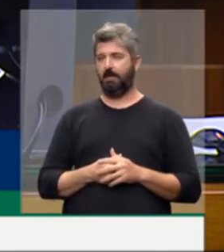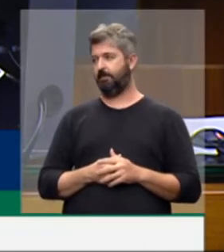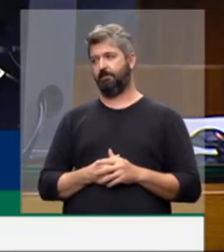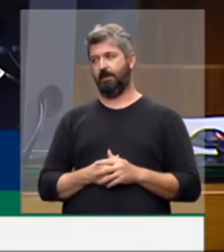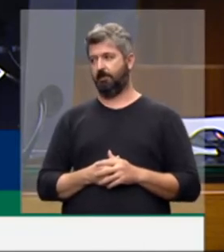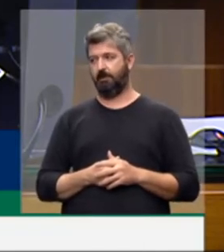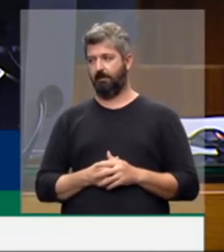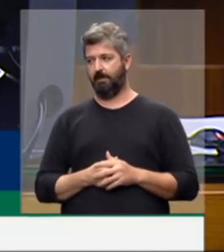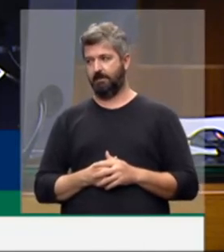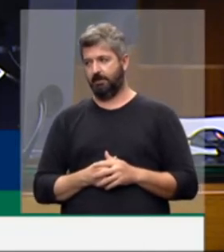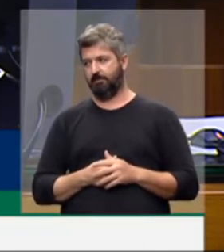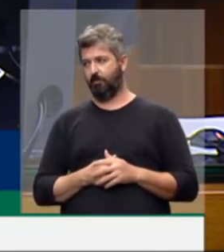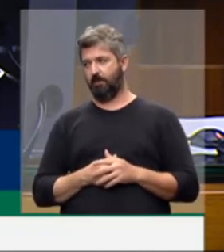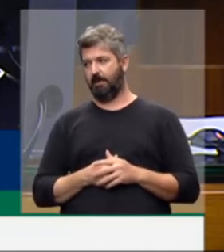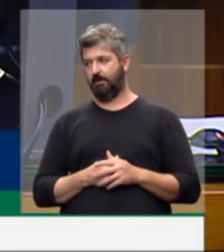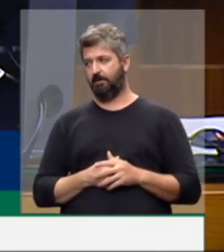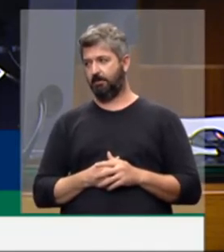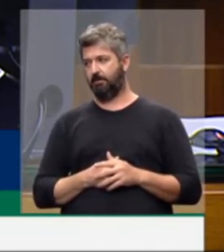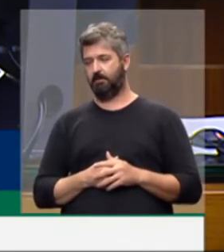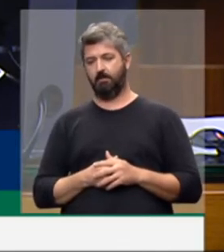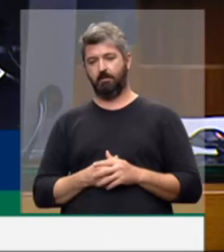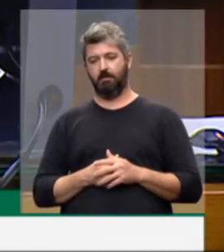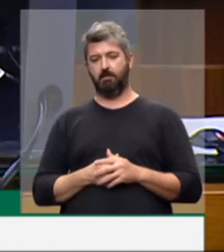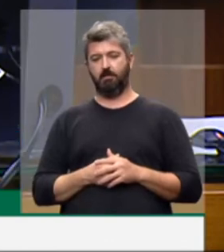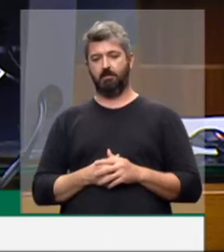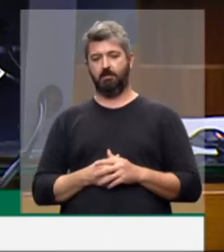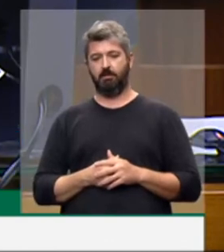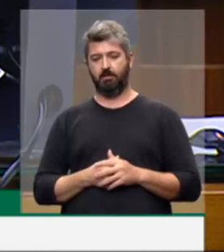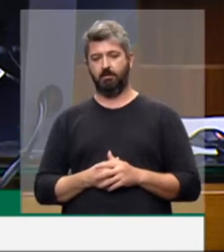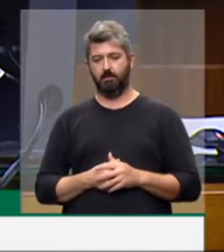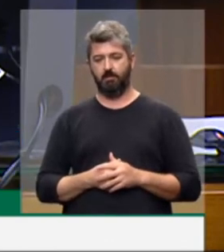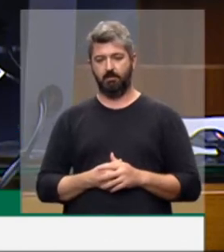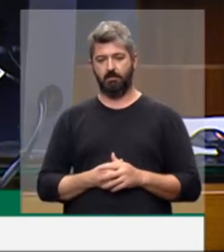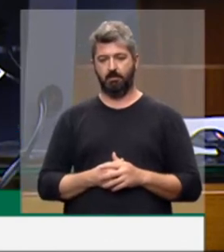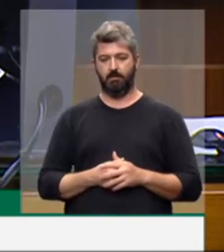DEPUTADO LÉO MORAES PEDIU DOIS MINUTOS PARA DAR O PARECER DAS EMENDAS, DEPUTADO,